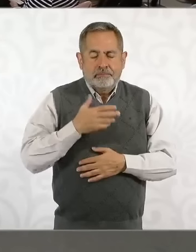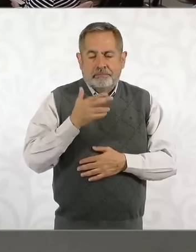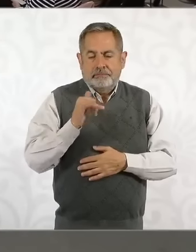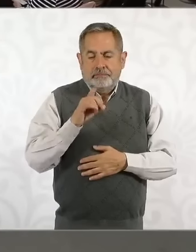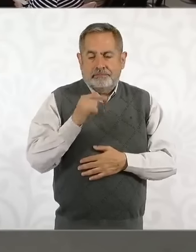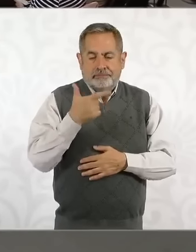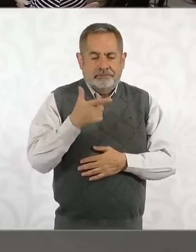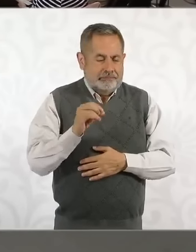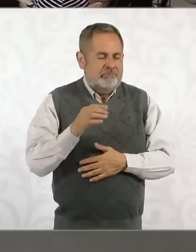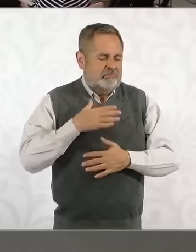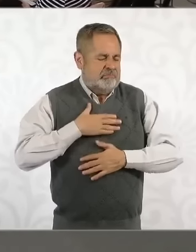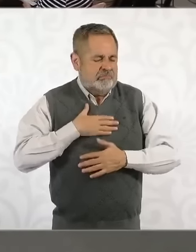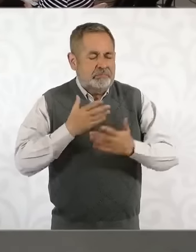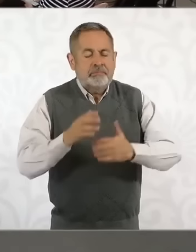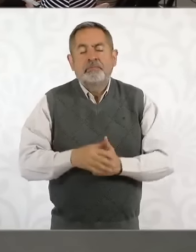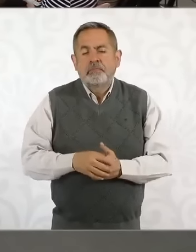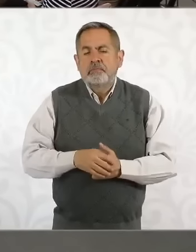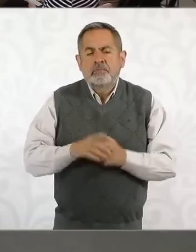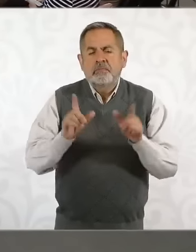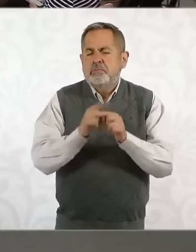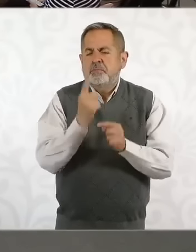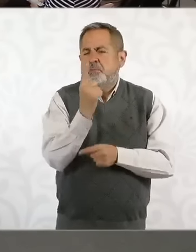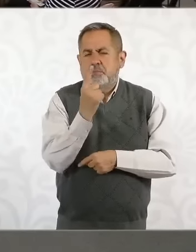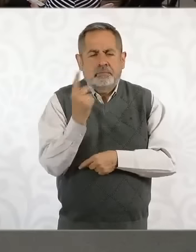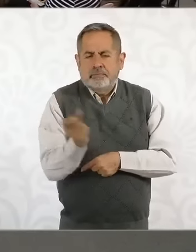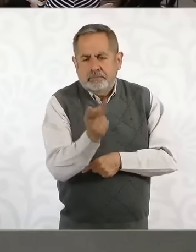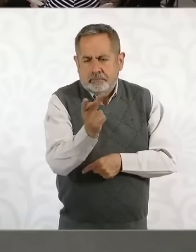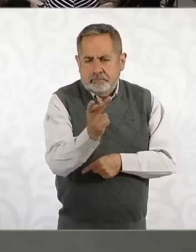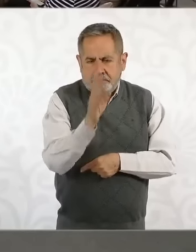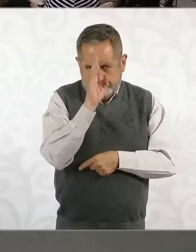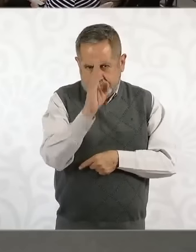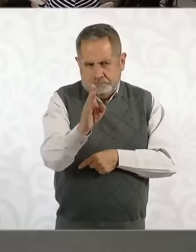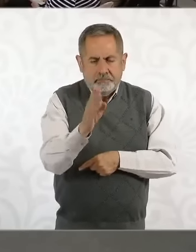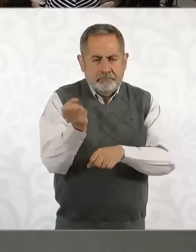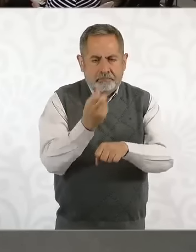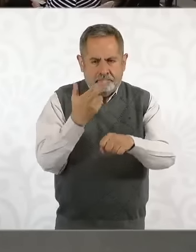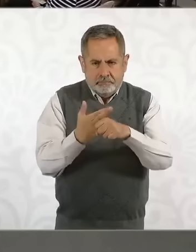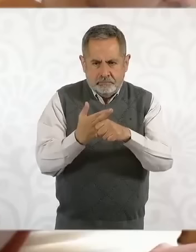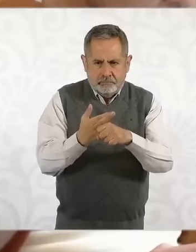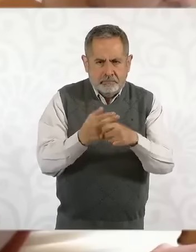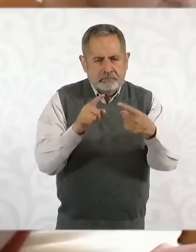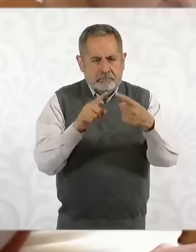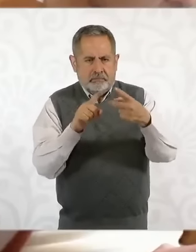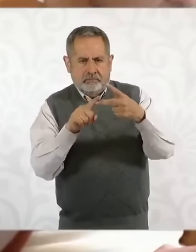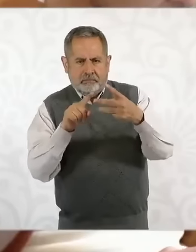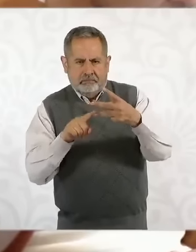Pulso Sur. Eh, solamente sería una pregunta eh para el secretario y después de otros temas. Eh,